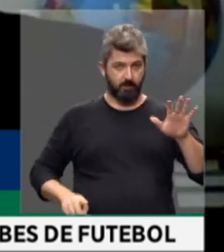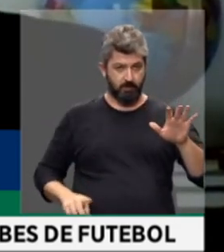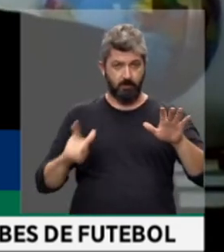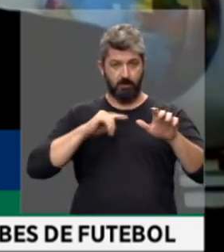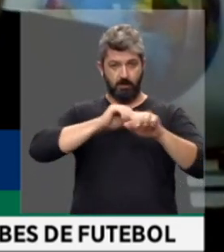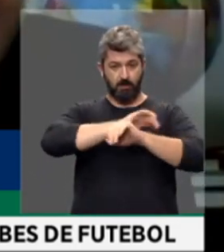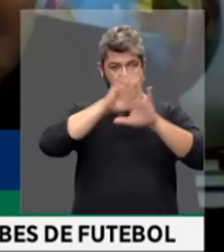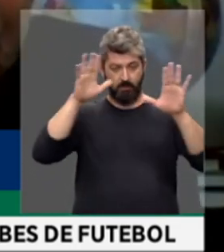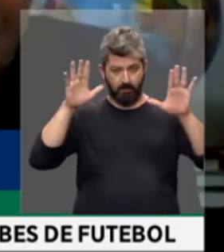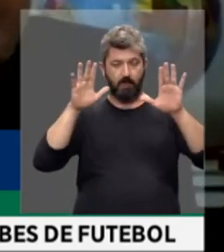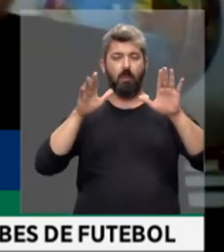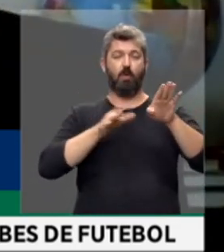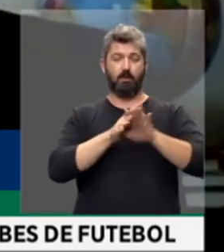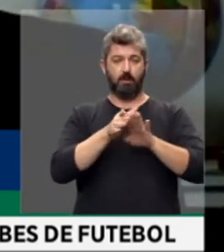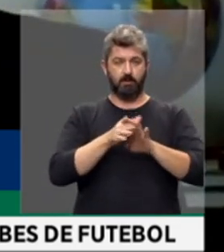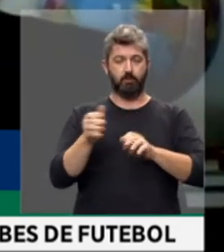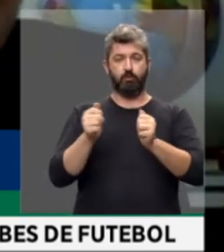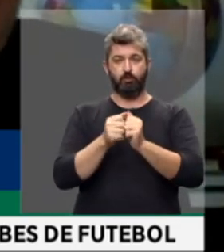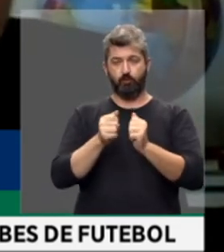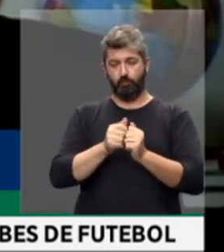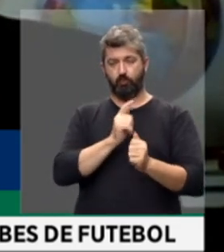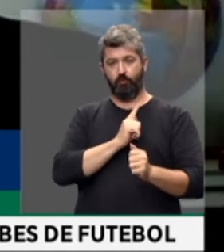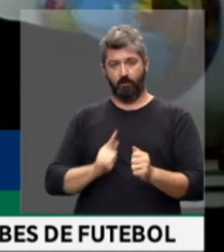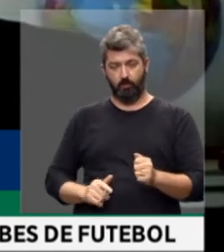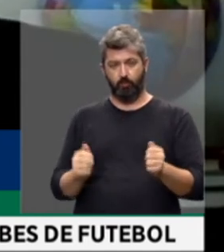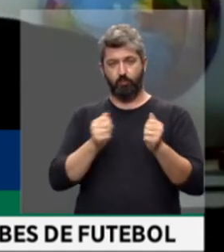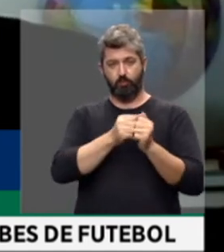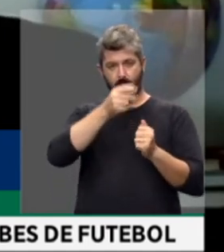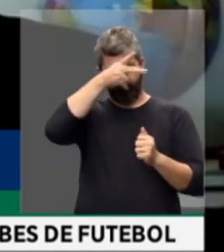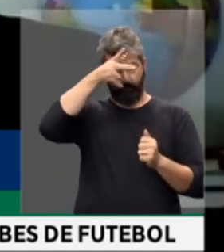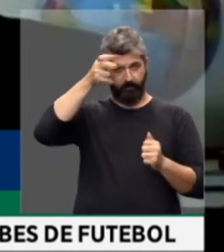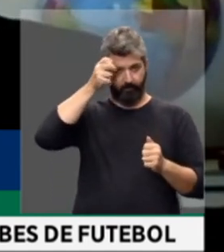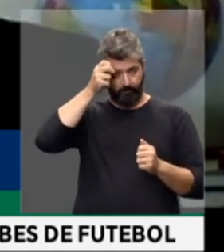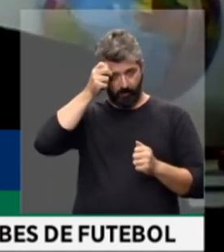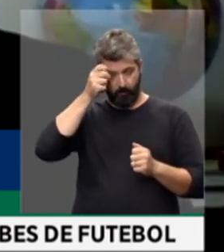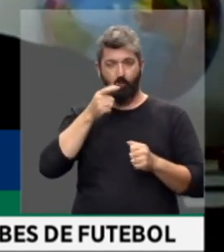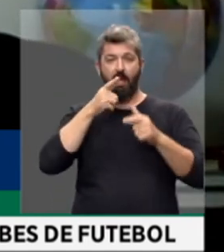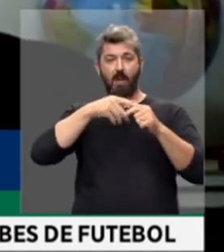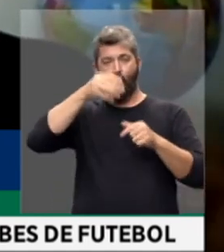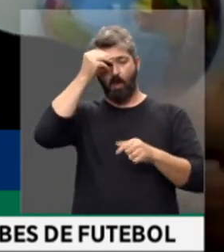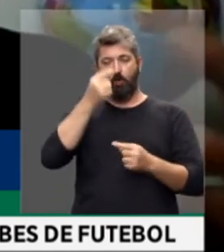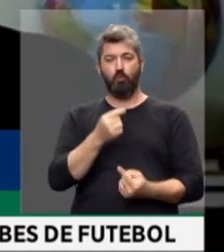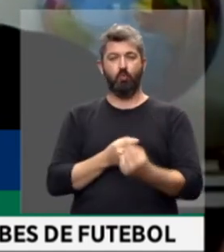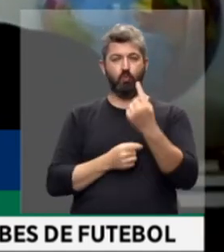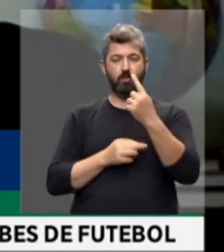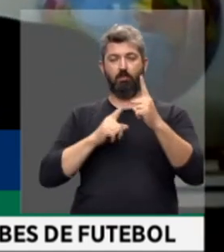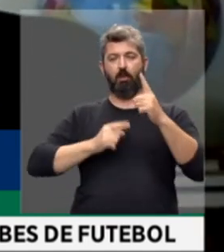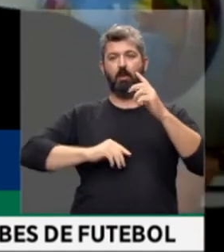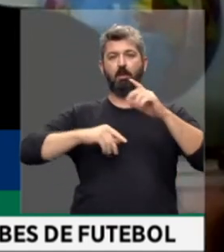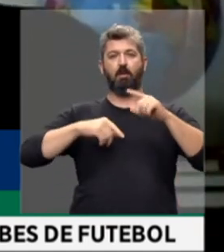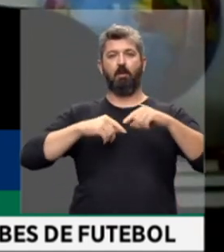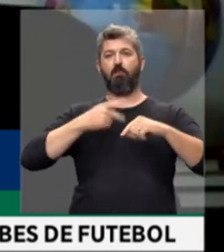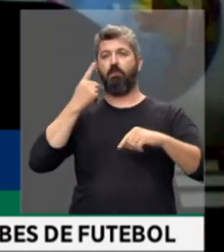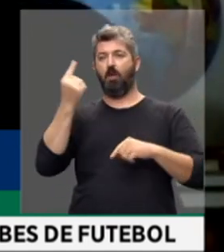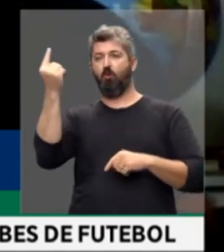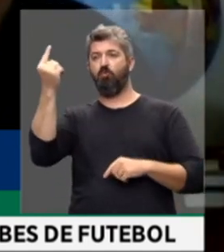TER EVITADO MORTES. SE TIVESSE UMA ORIENTAÇÃO CLARA DO PRESIDENTE DA REPÚBLICA... JUNTO COM OS GOVERNADORES COM OS PREFEITOS, UM LINGUAJAR